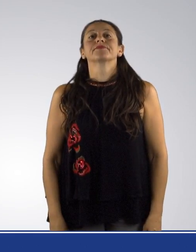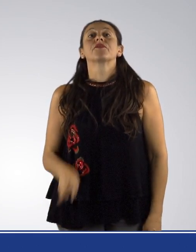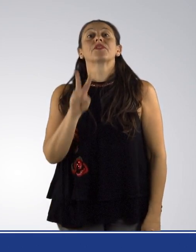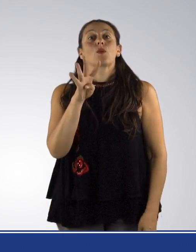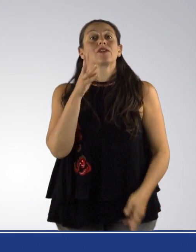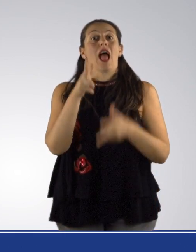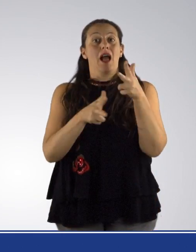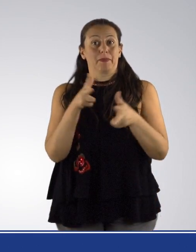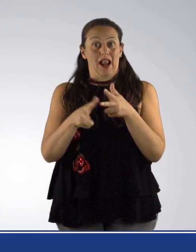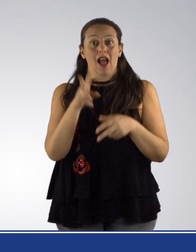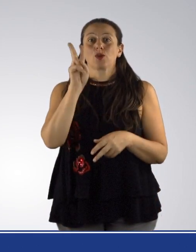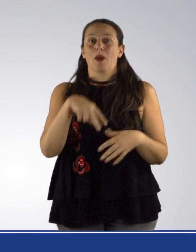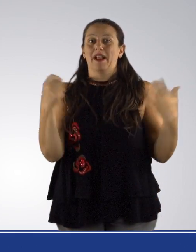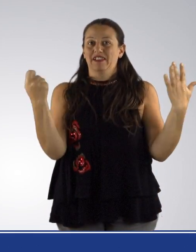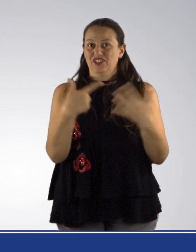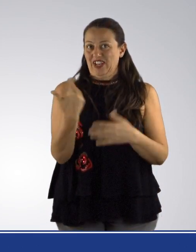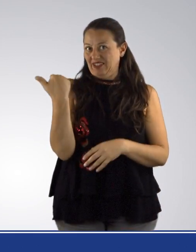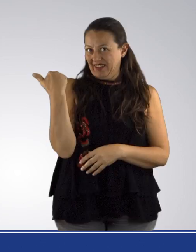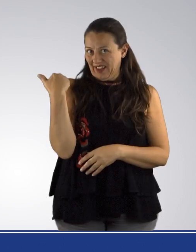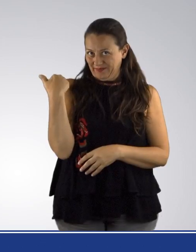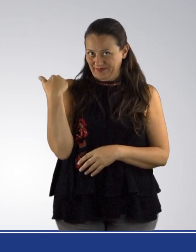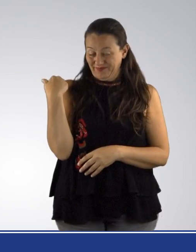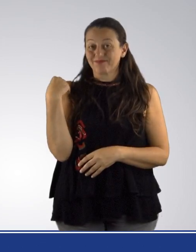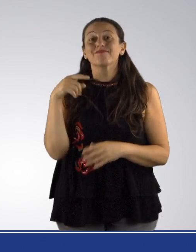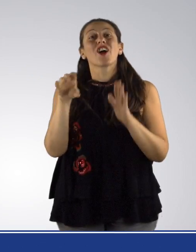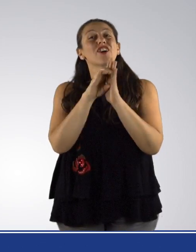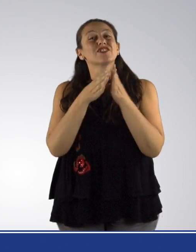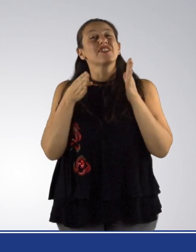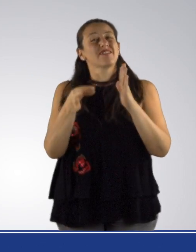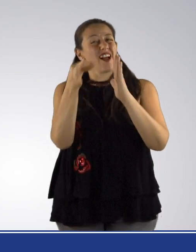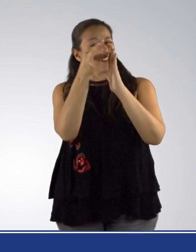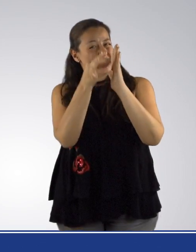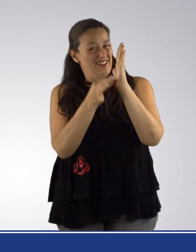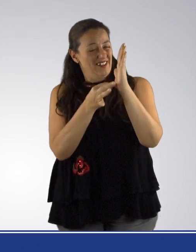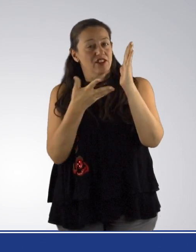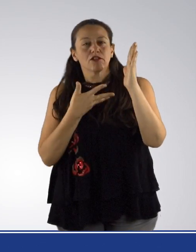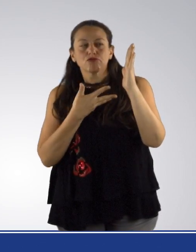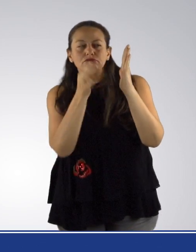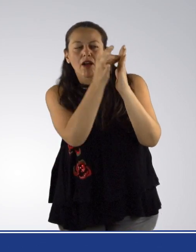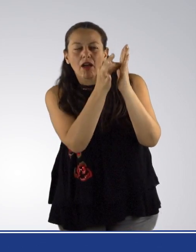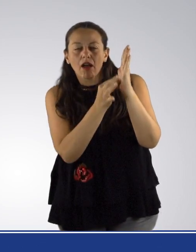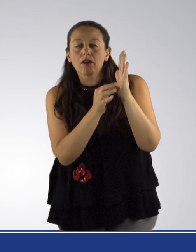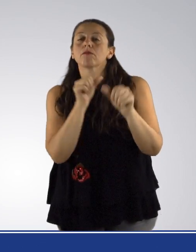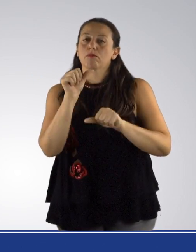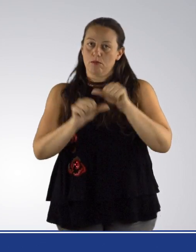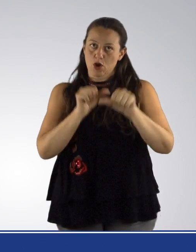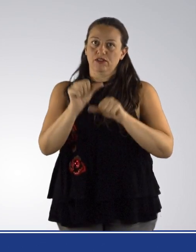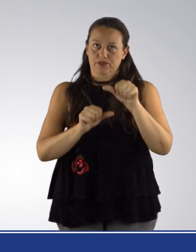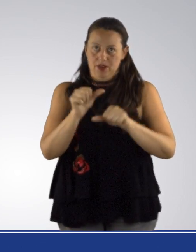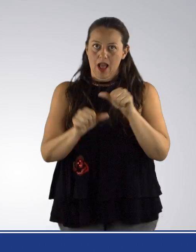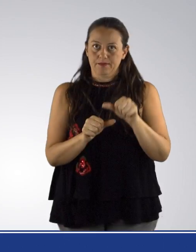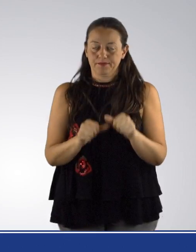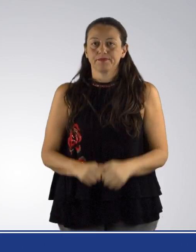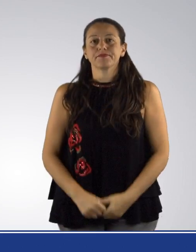Il decreto 24 Aprile 2017 introduce modifiche al codice della strada.